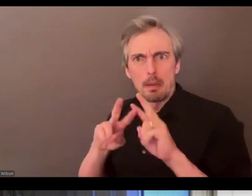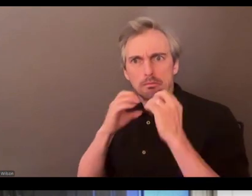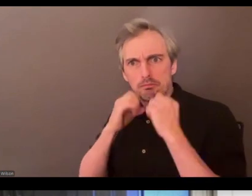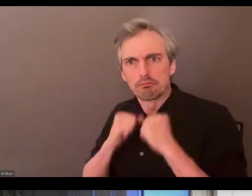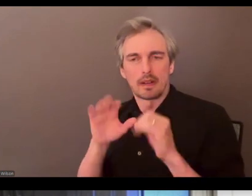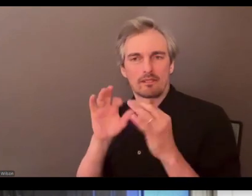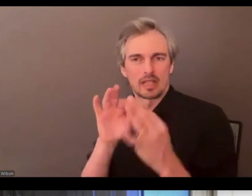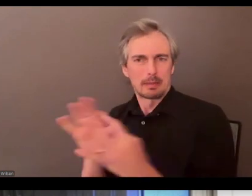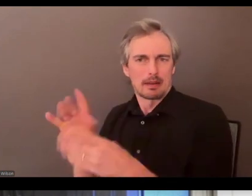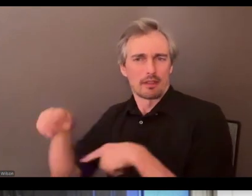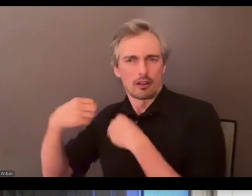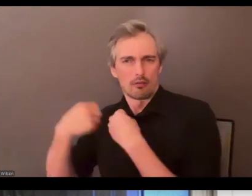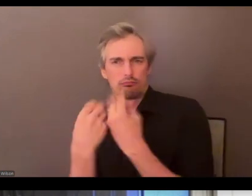数字は嘘をつきません。